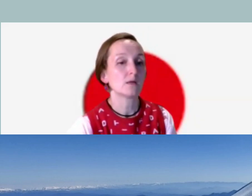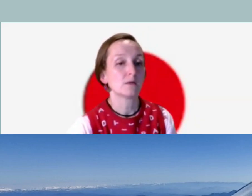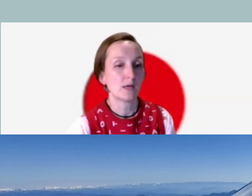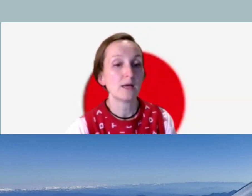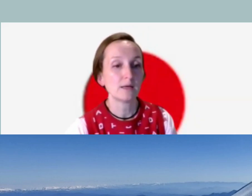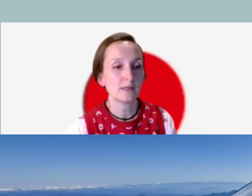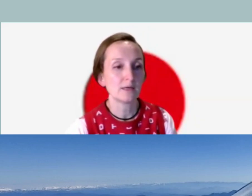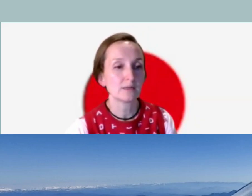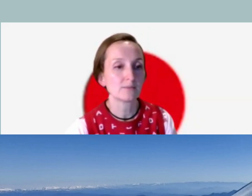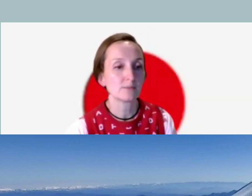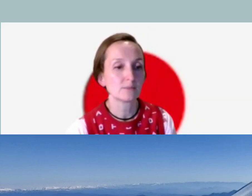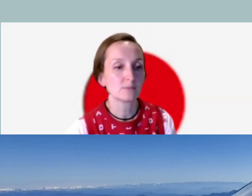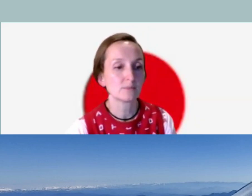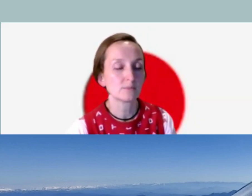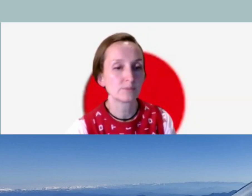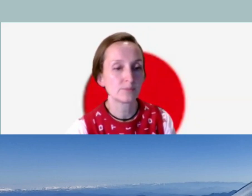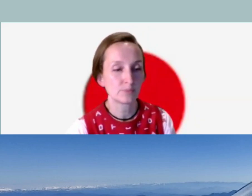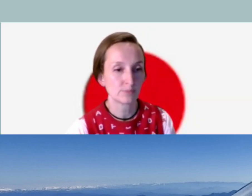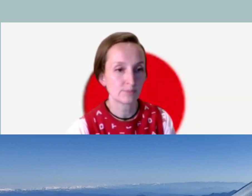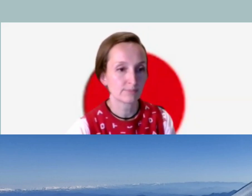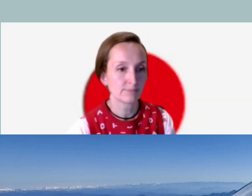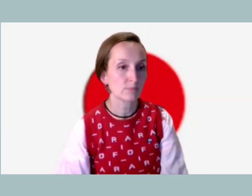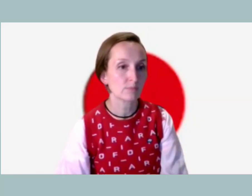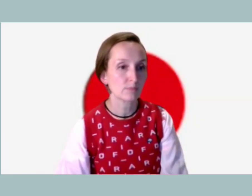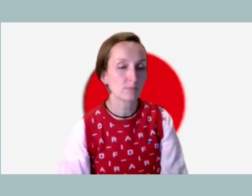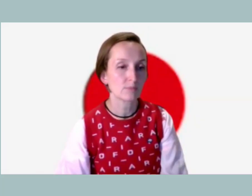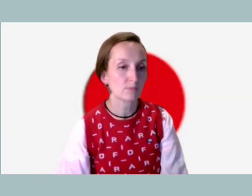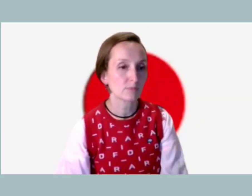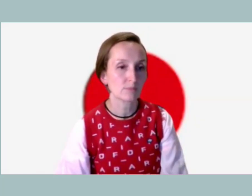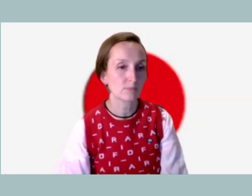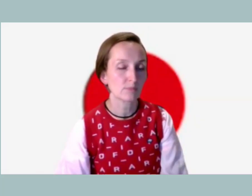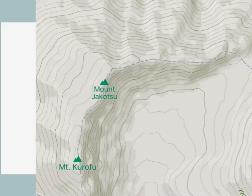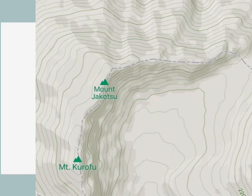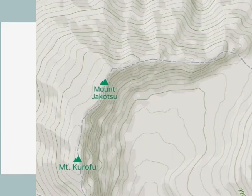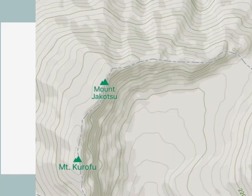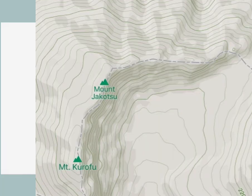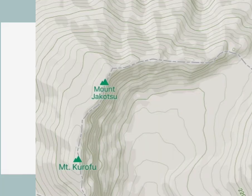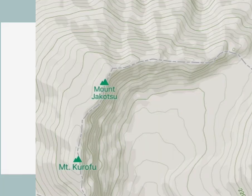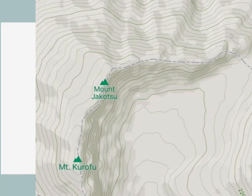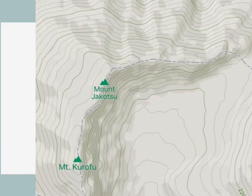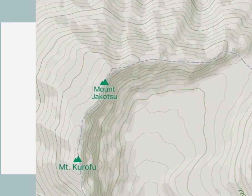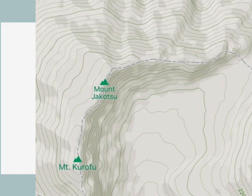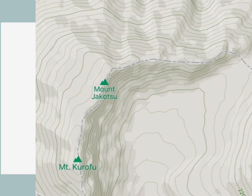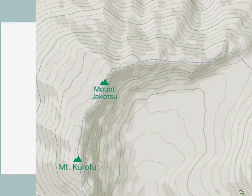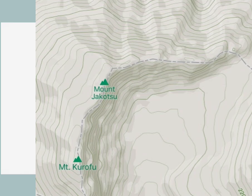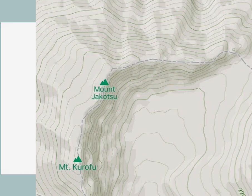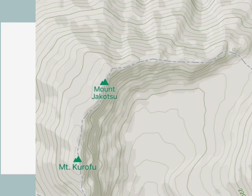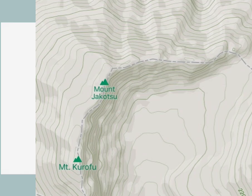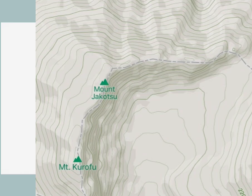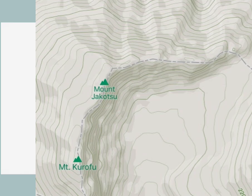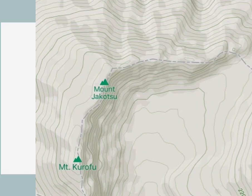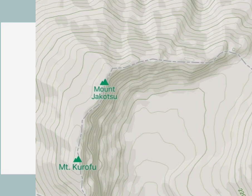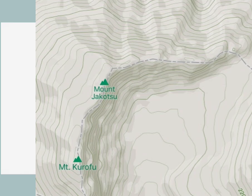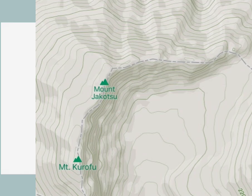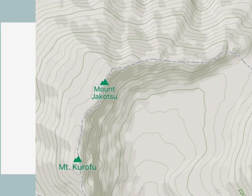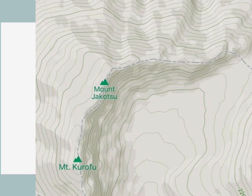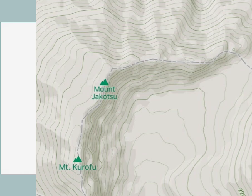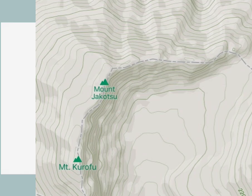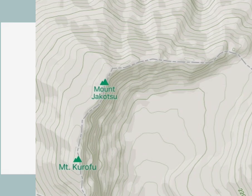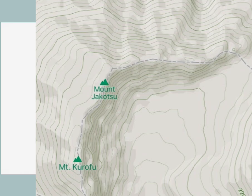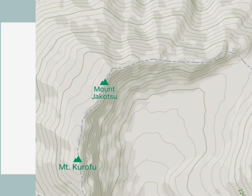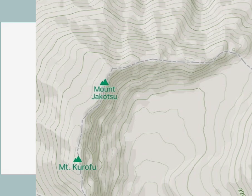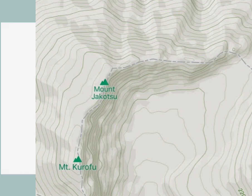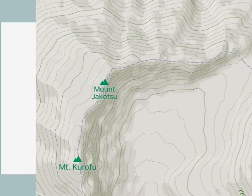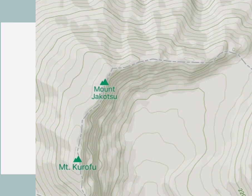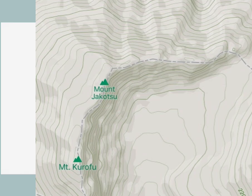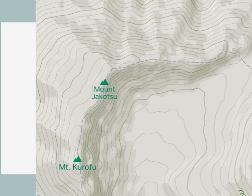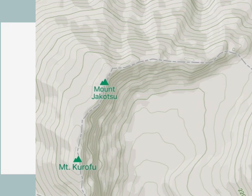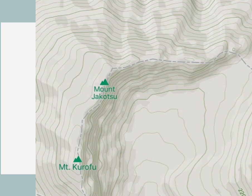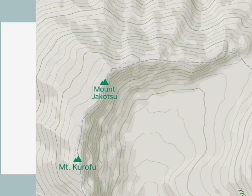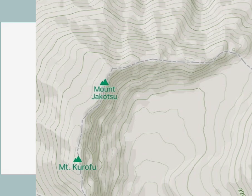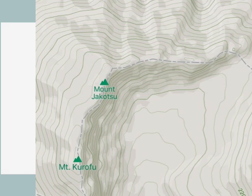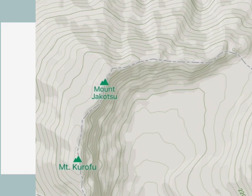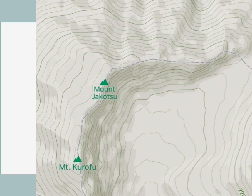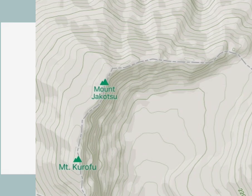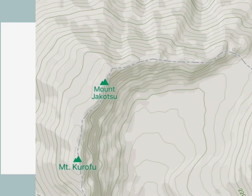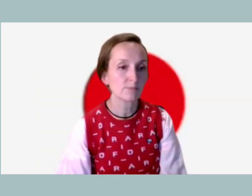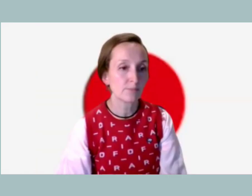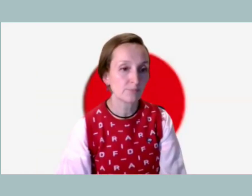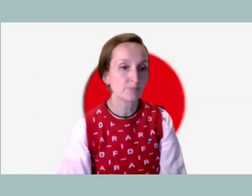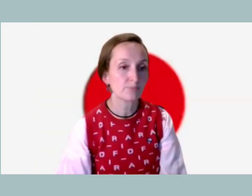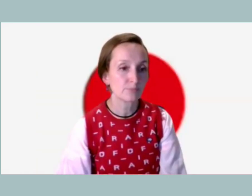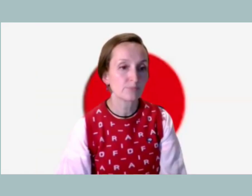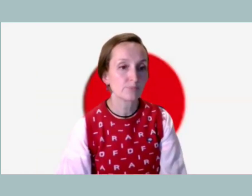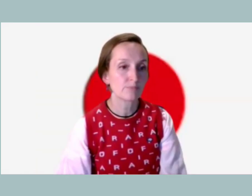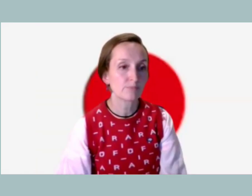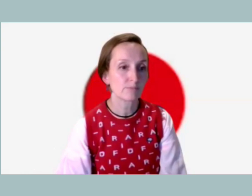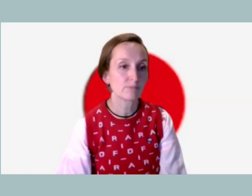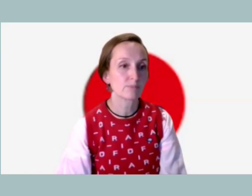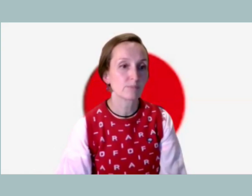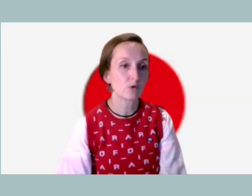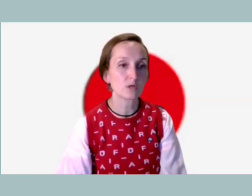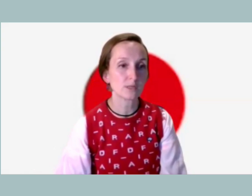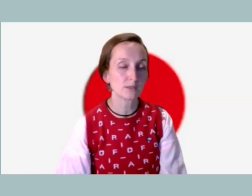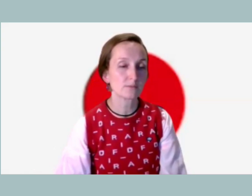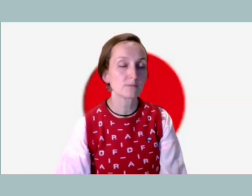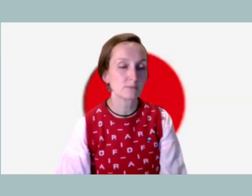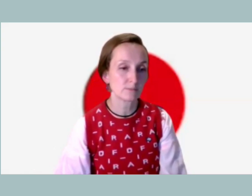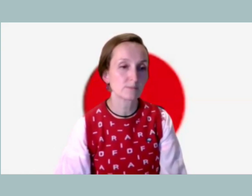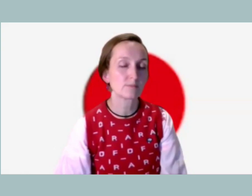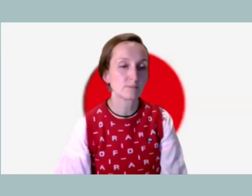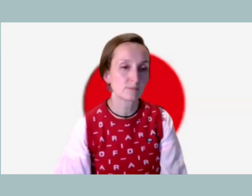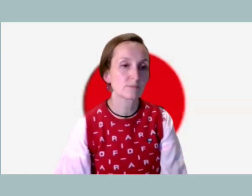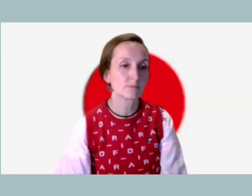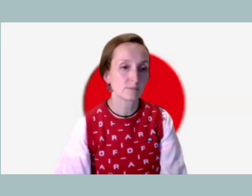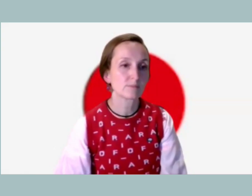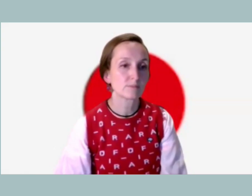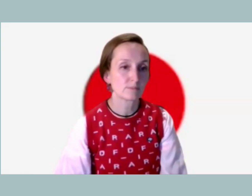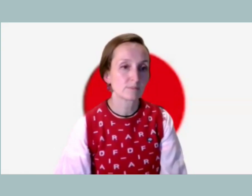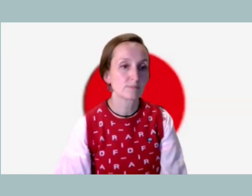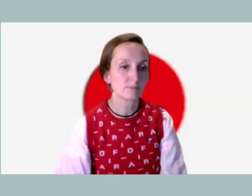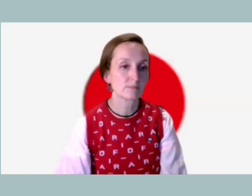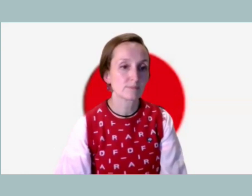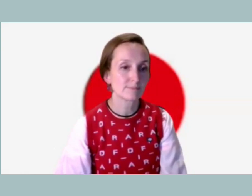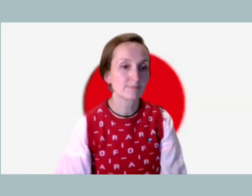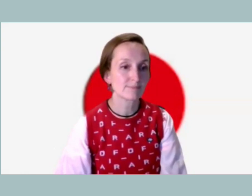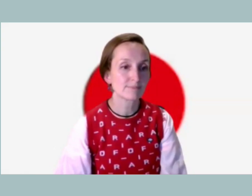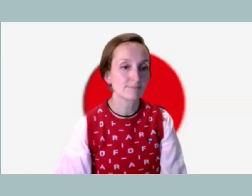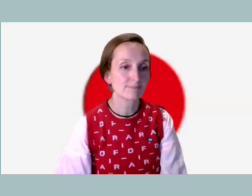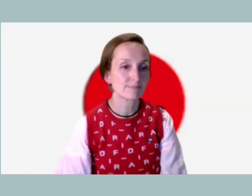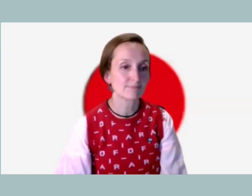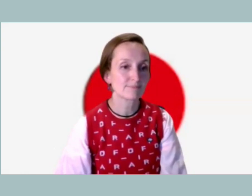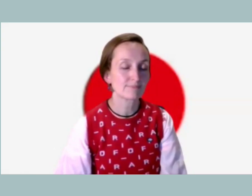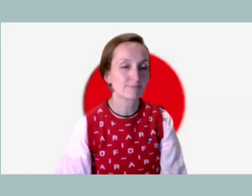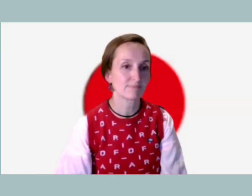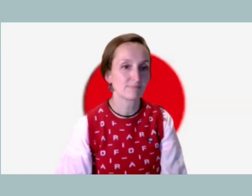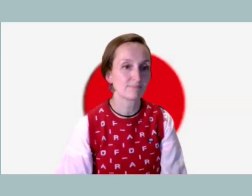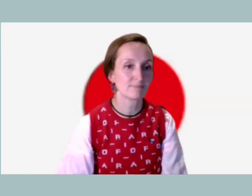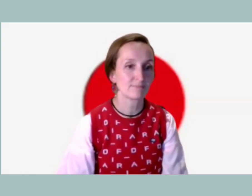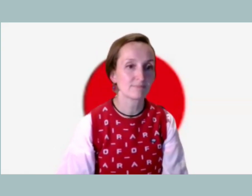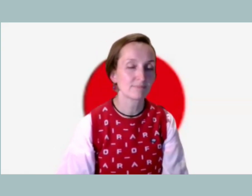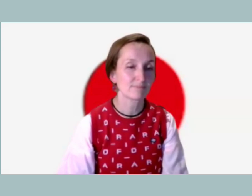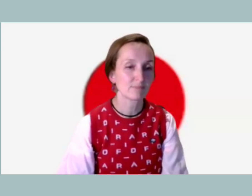Bu arkamdaki resim, karşısında bulunan Kurofuyama’dan çektiğim resim, oradan Asama dağı çok güzel görünmekte. Kurofu dağına 3 defa çıktım, Asama dağına bakmak için çıkılıyor Kurofu dağına. Hava durumu da çok iyiydi.